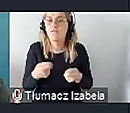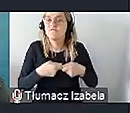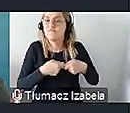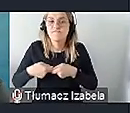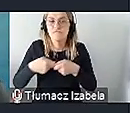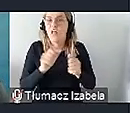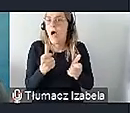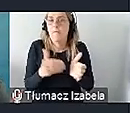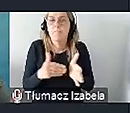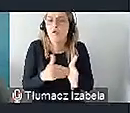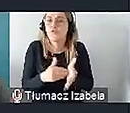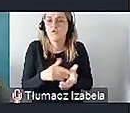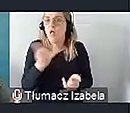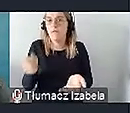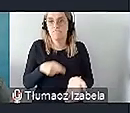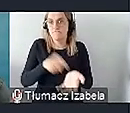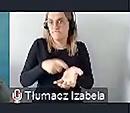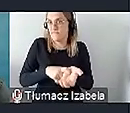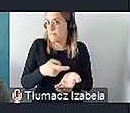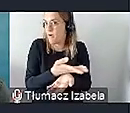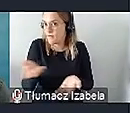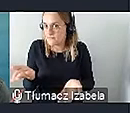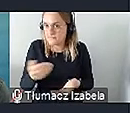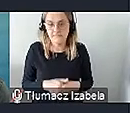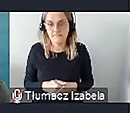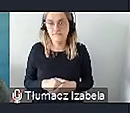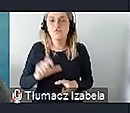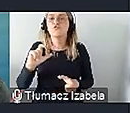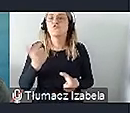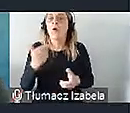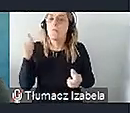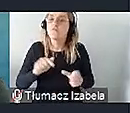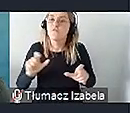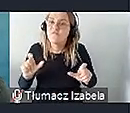jakie potrzeby, jakie oczekiwania może. Czyli - co musiałoby się zdarzyć na tym webinarze,